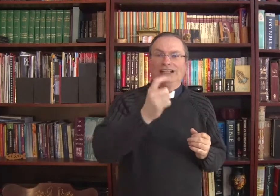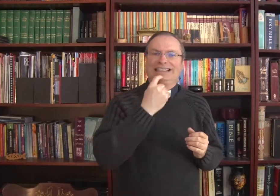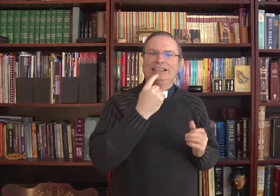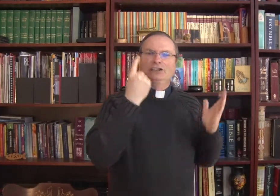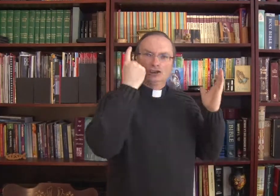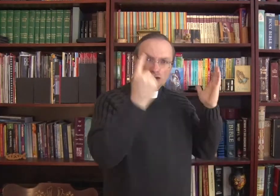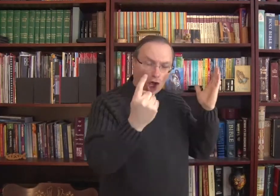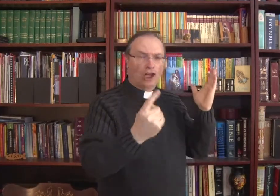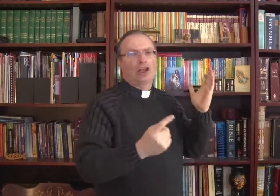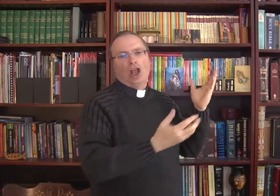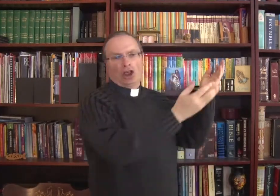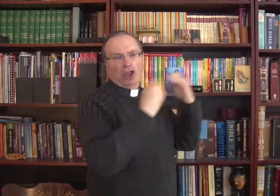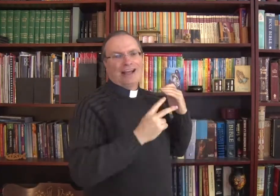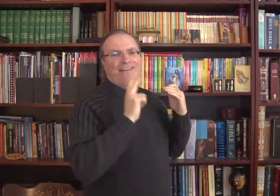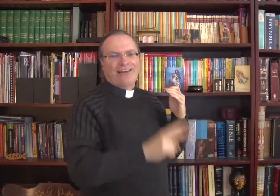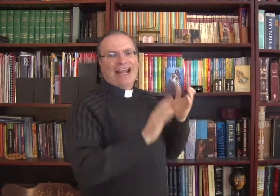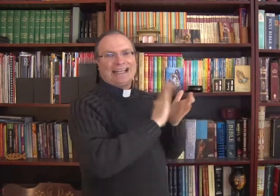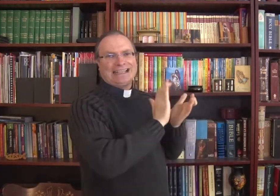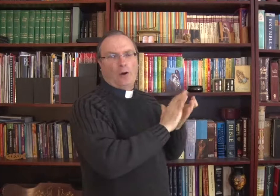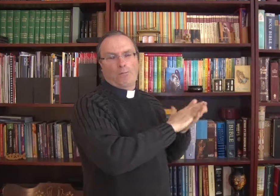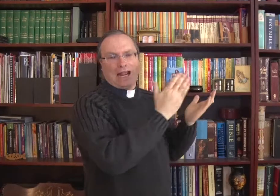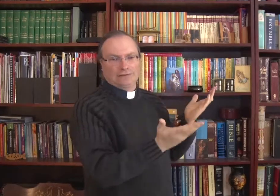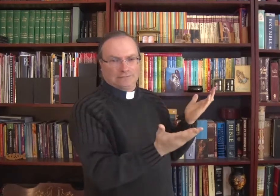qui seul donne la vraie récompense.